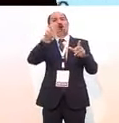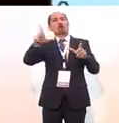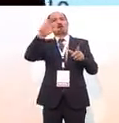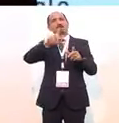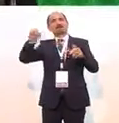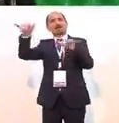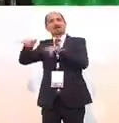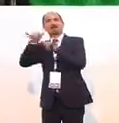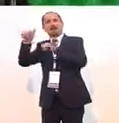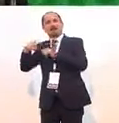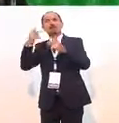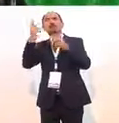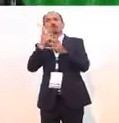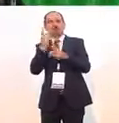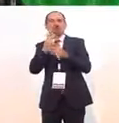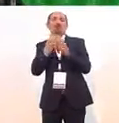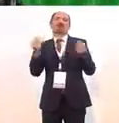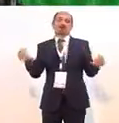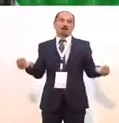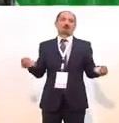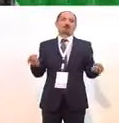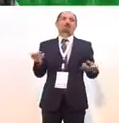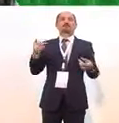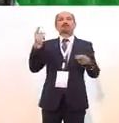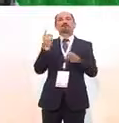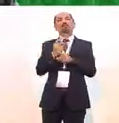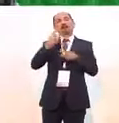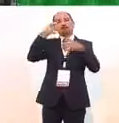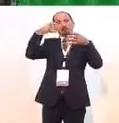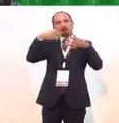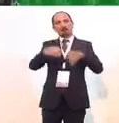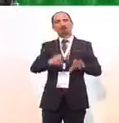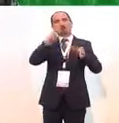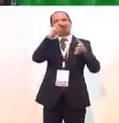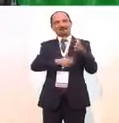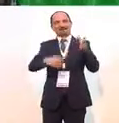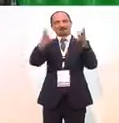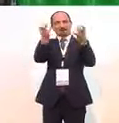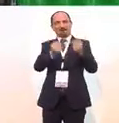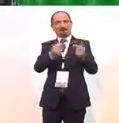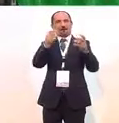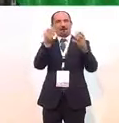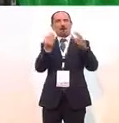Facciamolo. Sapendo che bisogna ridurre le tasse e rendere più organizzato, più efficiente